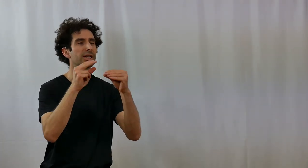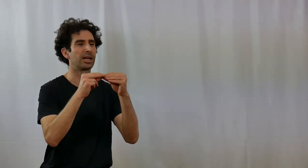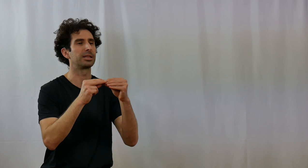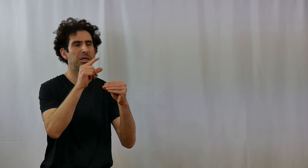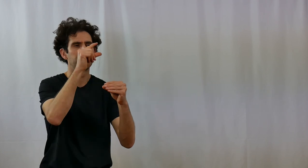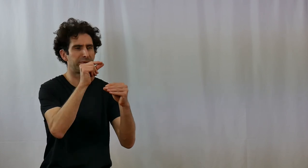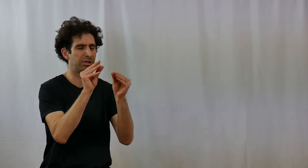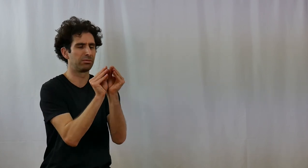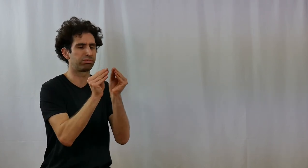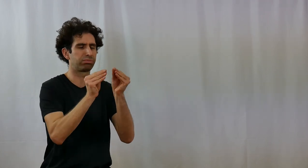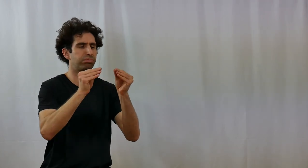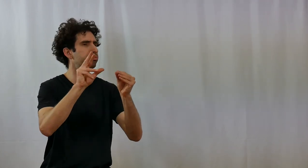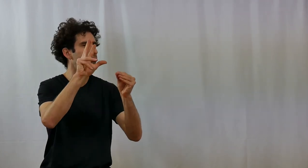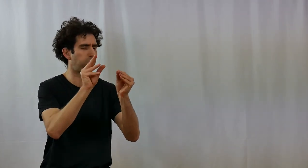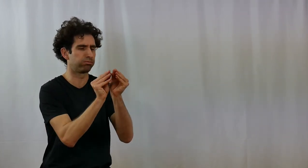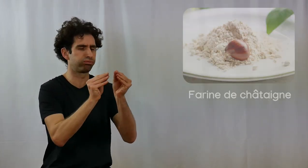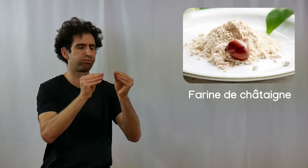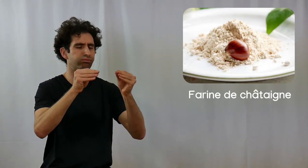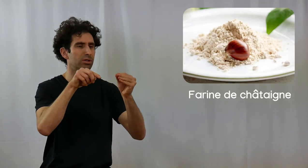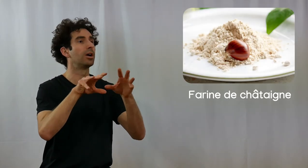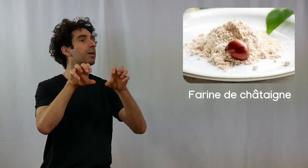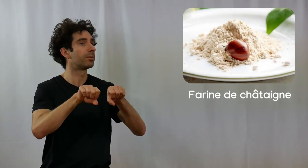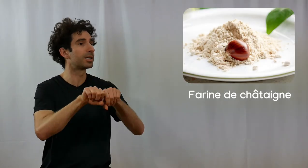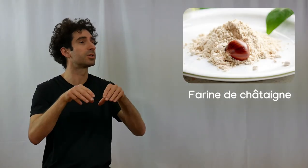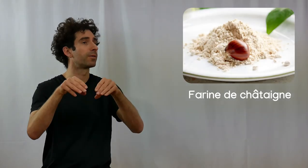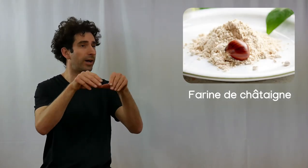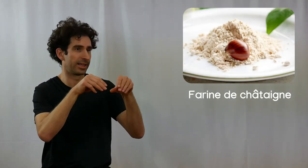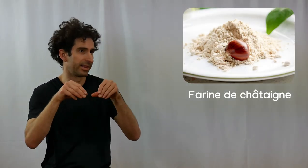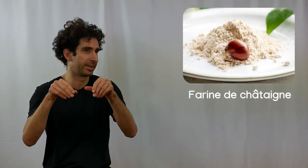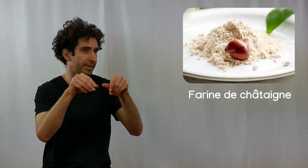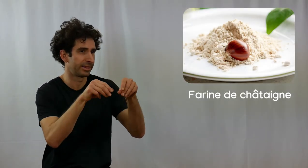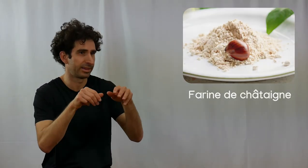Les trois petits châtaignes servent à la fabrication de la farine.